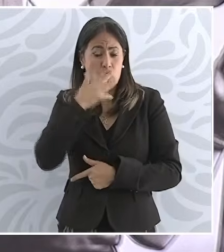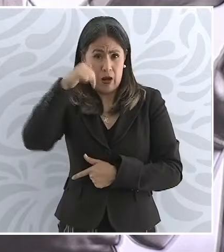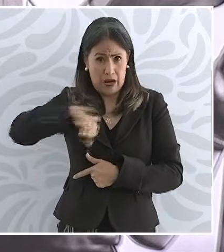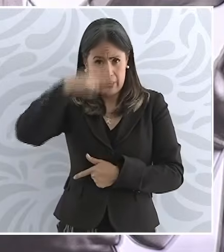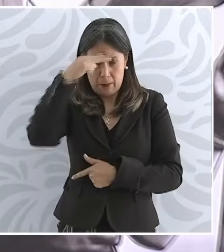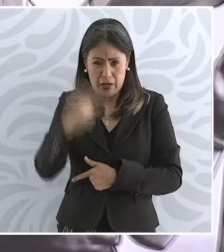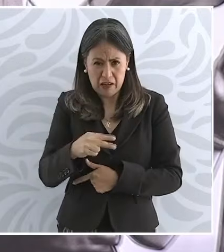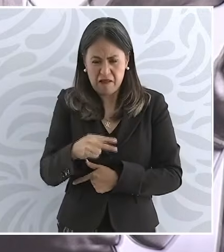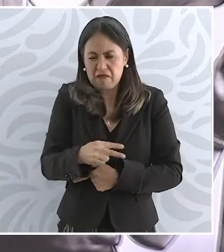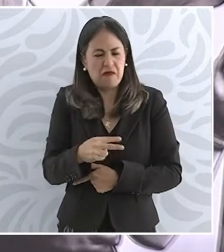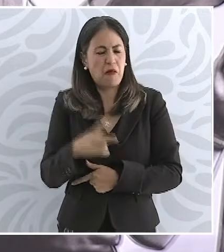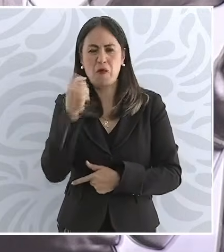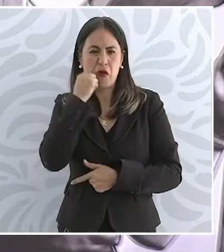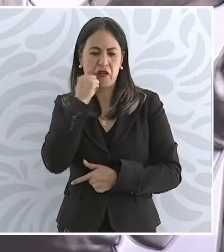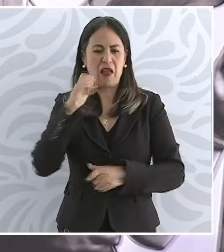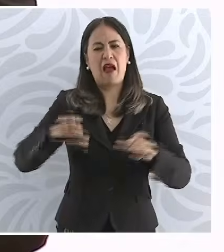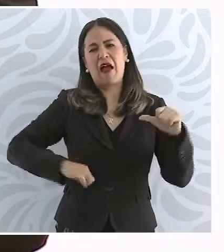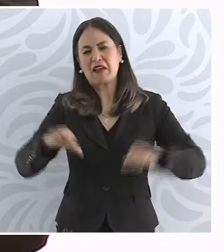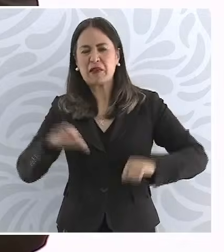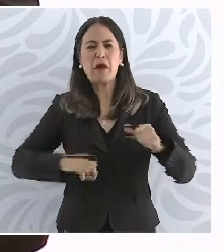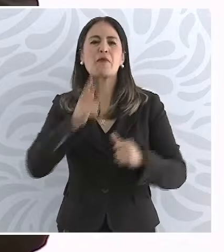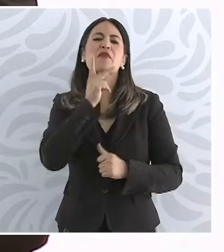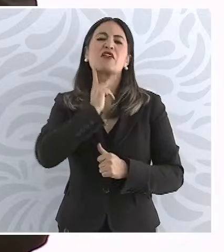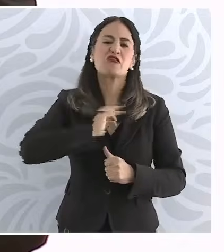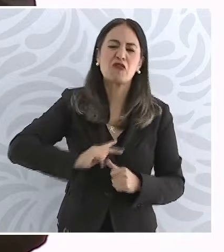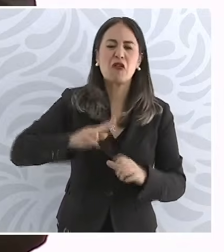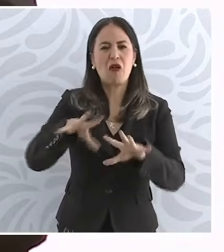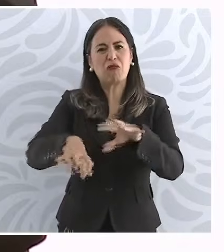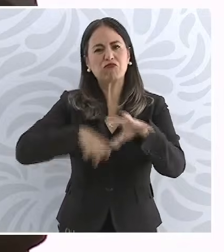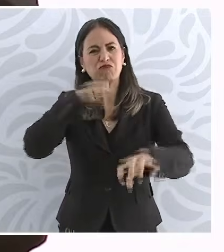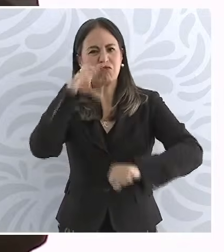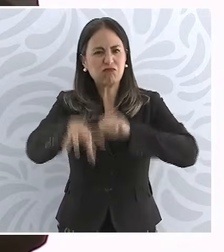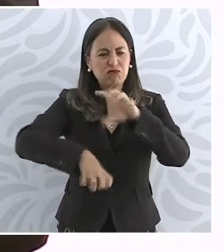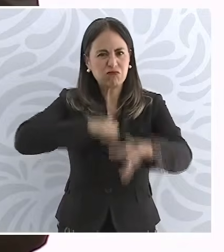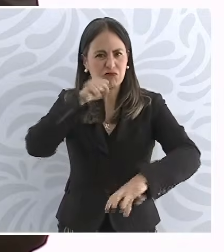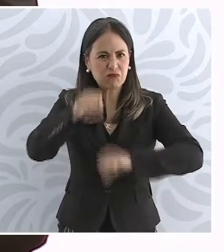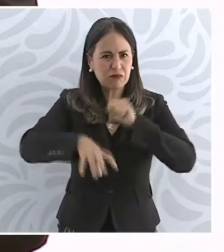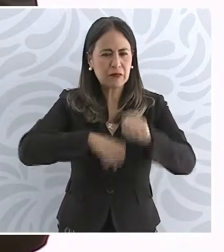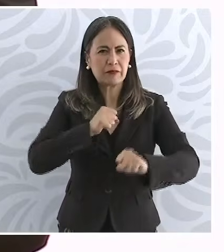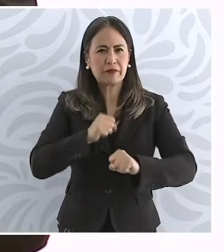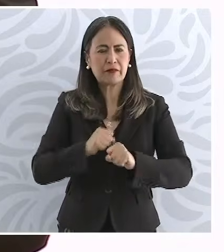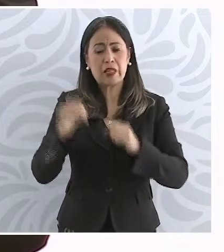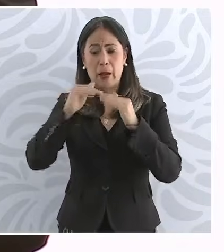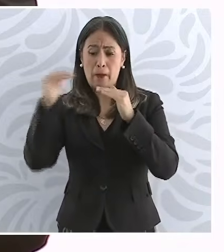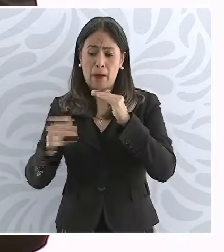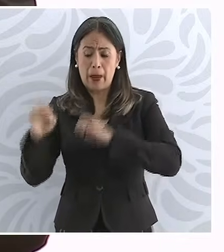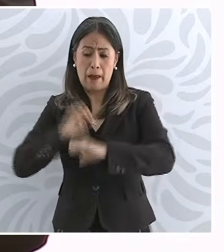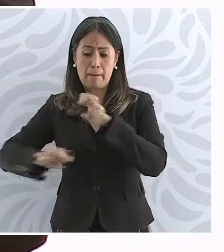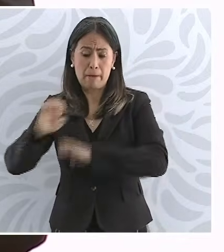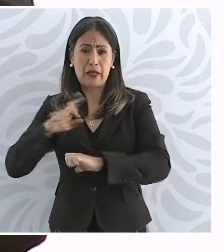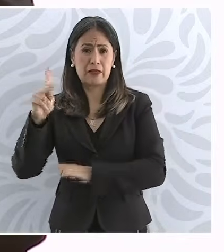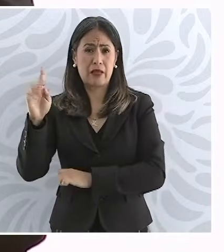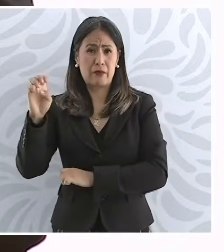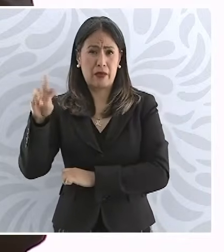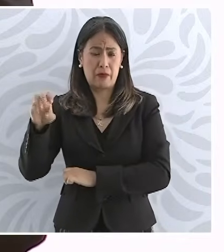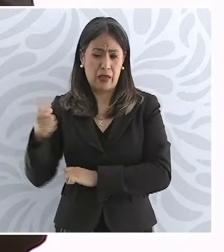petroleras al mismo tiempo que sometieron a Pemex a una política de saqueo y debilitamiento